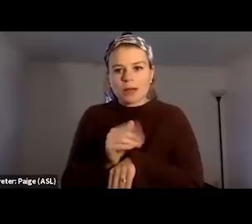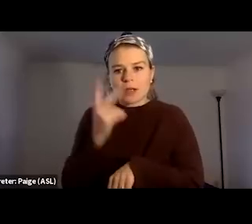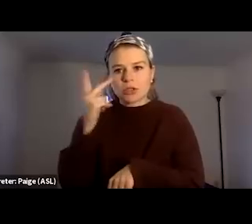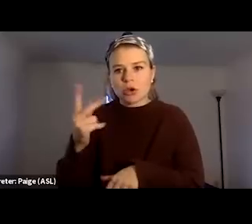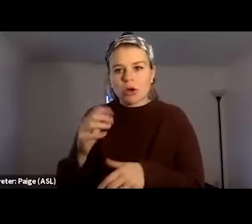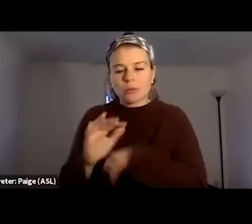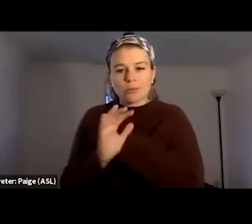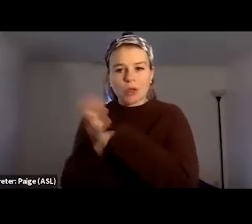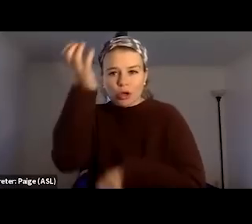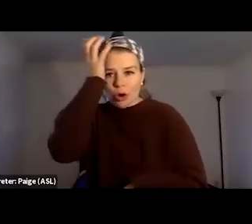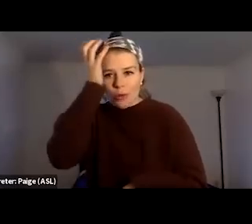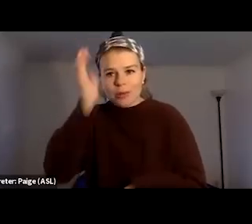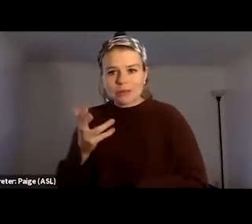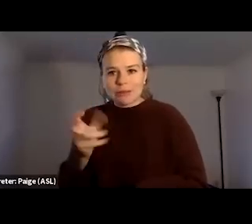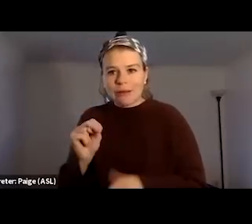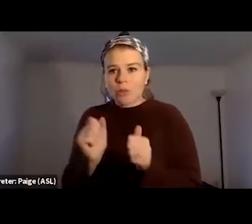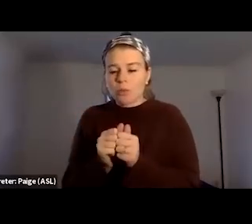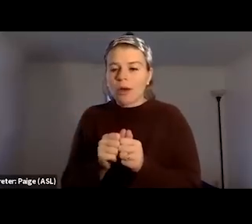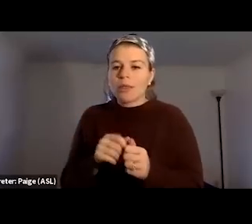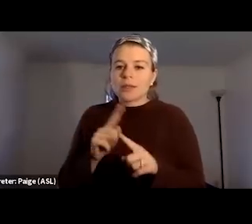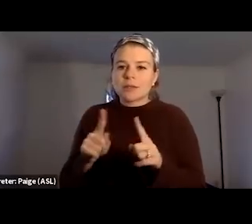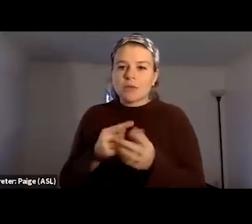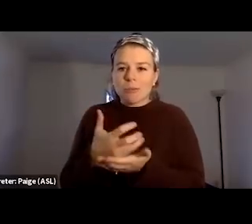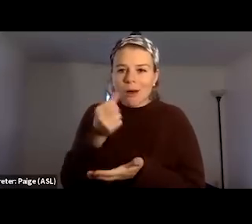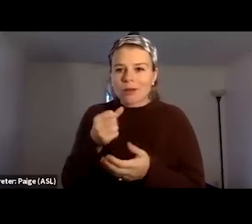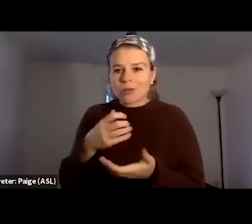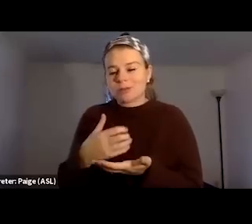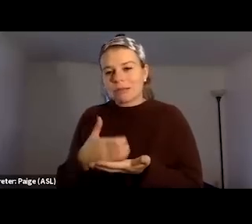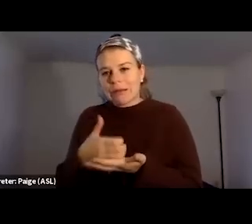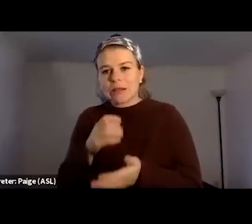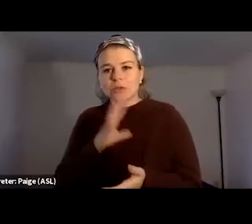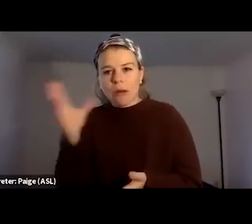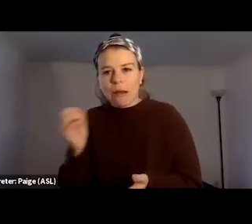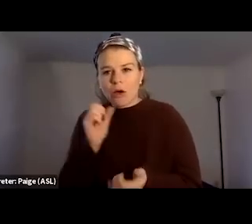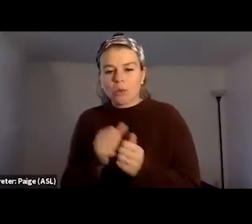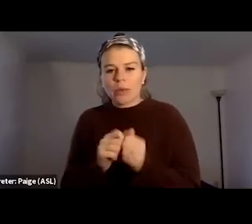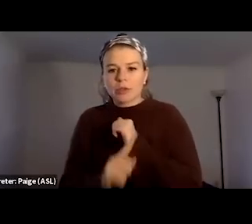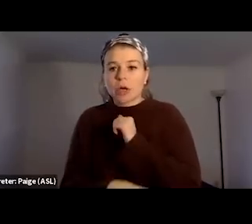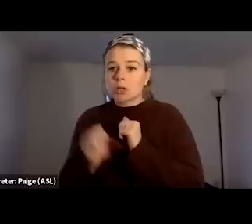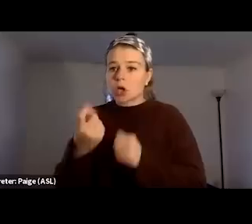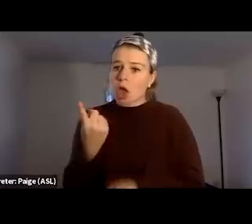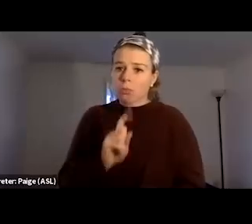lleno de botellas y latas canjeables que iban a ser tiradas. Así que entró a la propiedad,